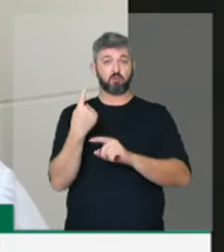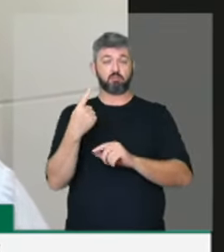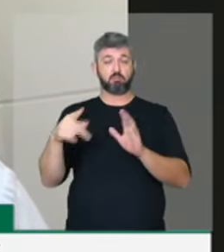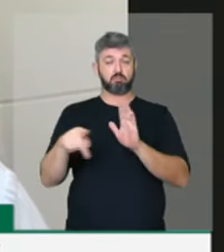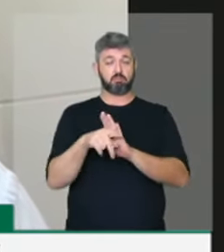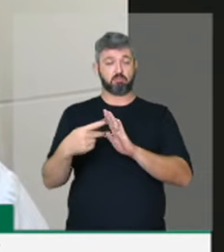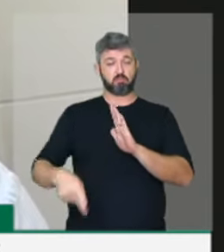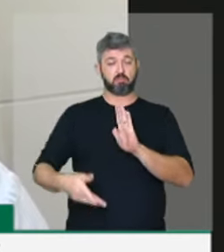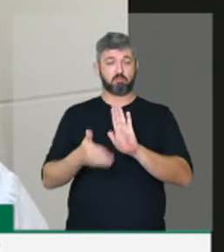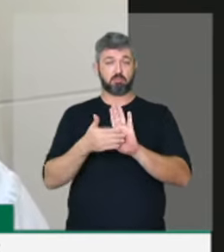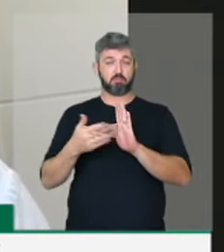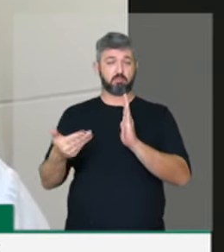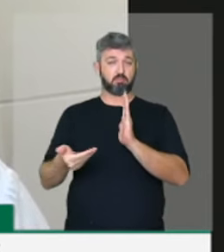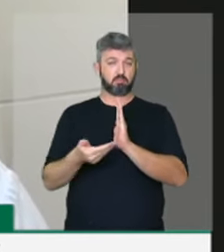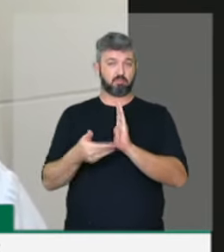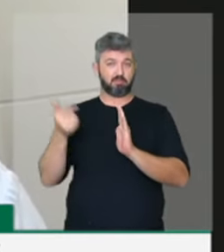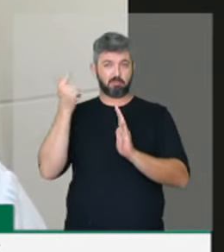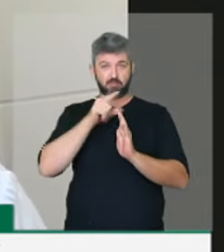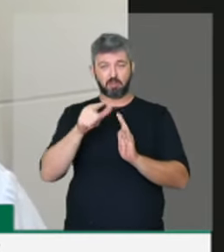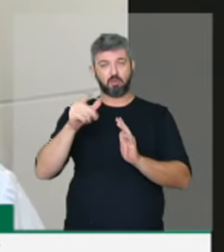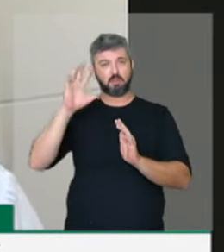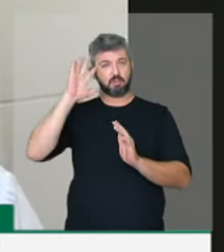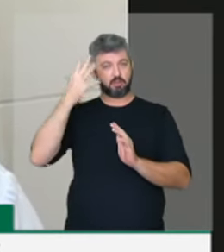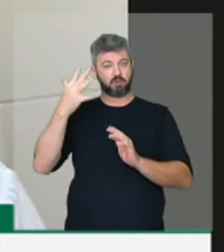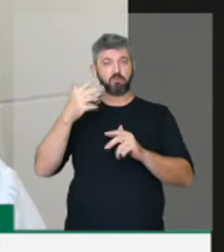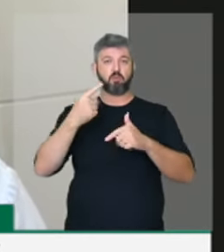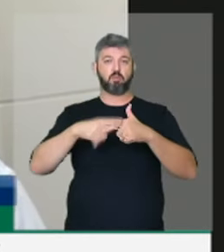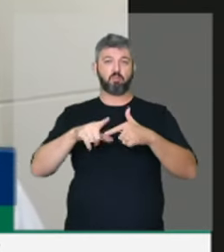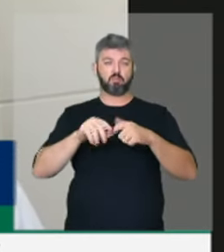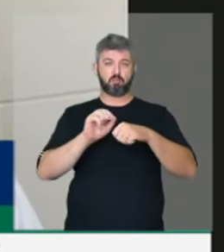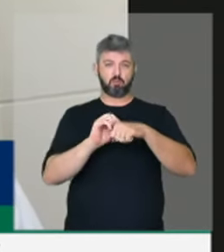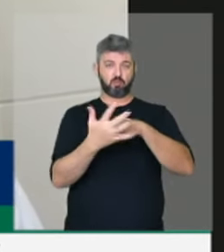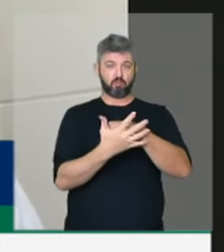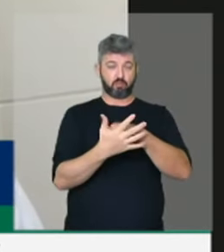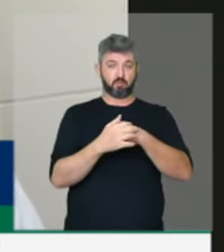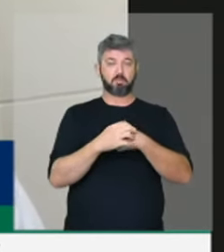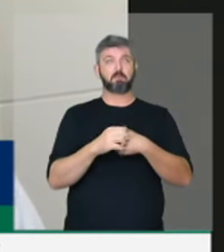CASA PARA O ENFRENTAMENTO DA PANDEMIA, NO ENTANTO É MUITO IMPORTANTE FRISAR QUE O FUNDAMENTAL E INDISPENSÁVEL